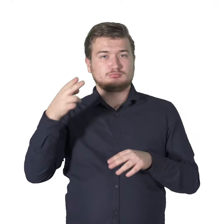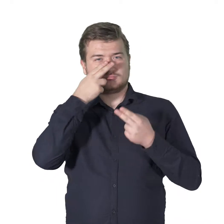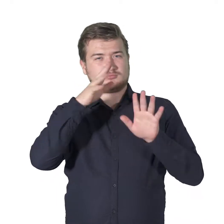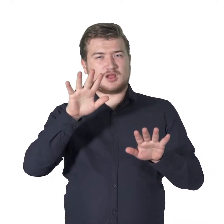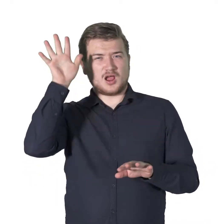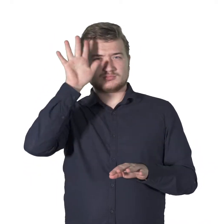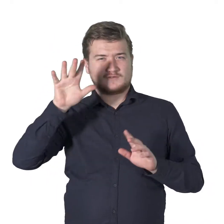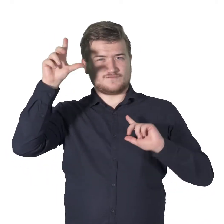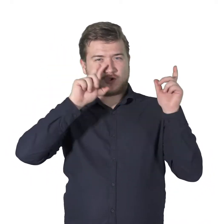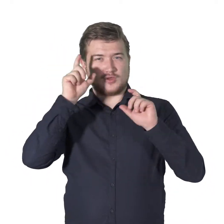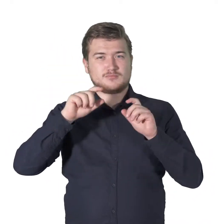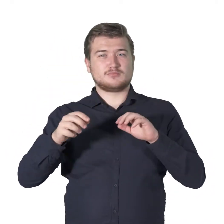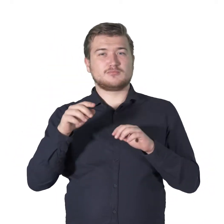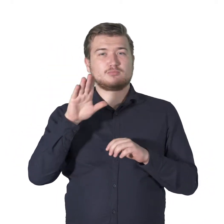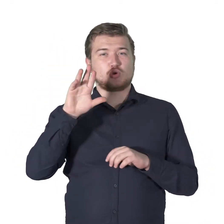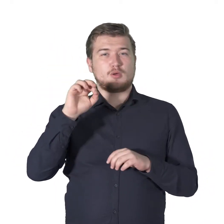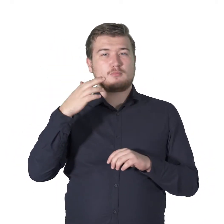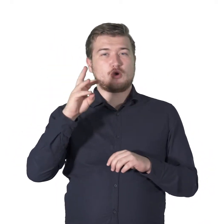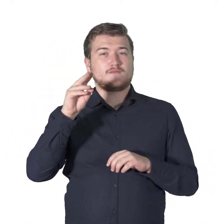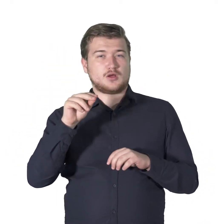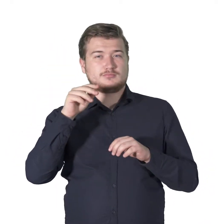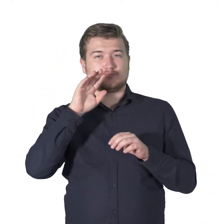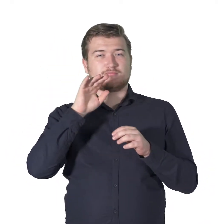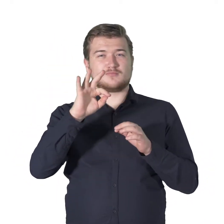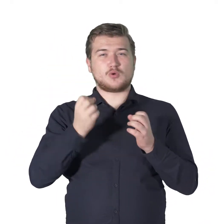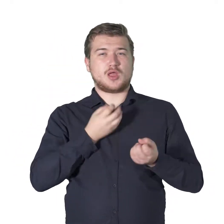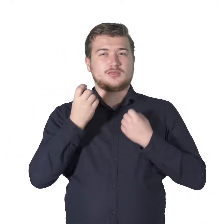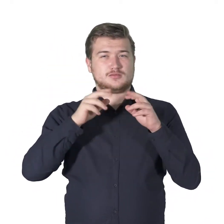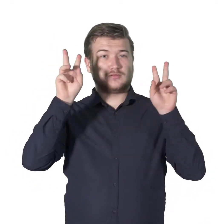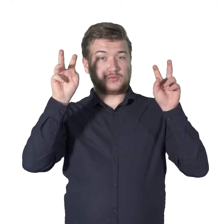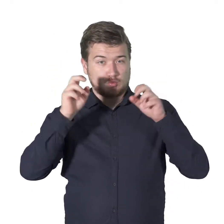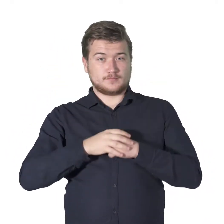na której pokazał abstrakcyjne fotografie bromowe opatrzone poetyckimi tytułami.